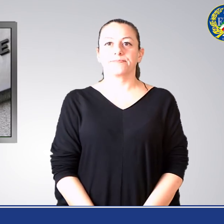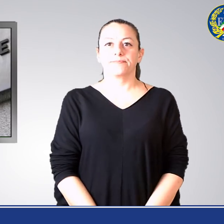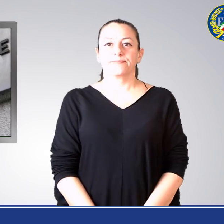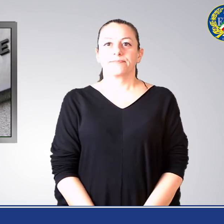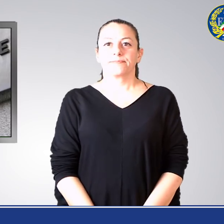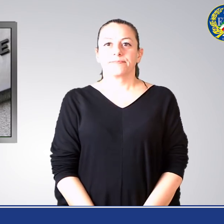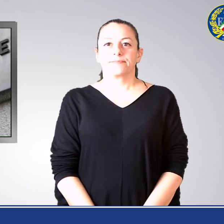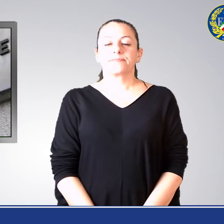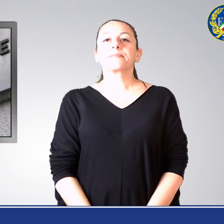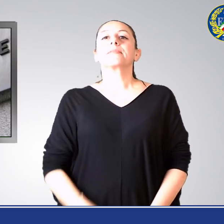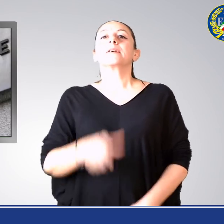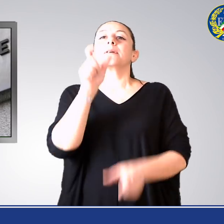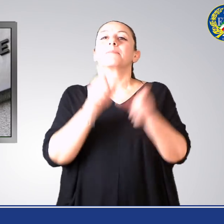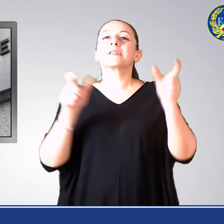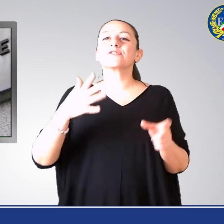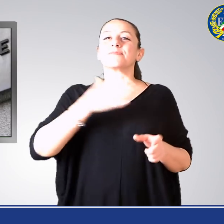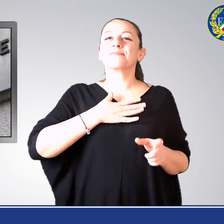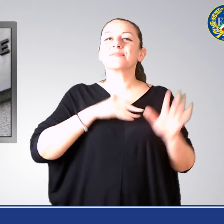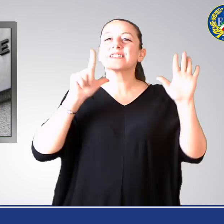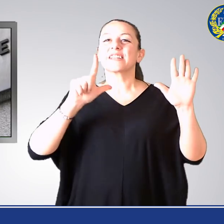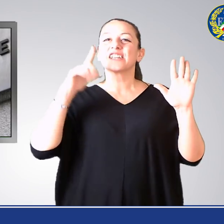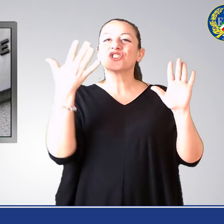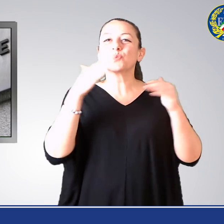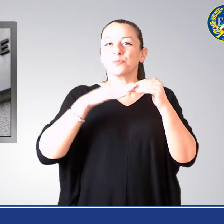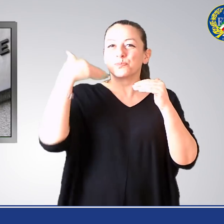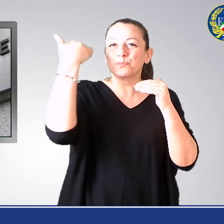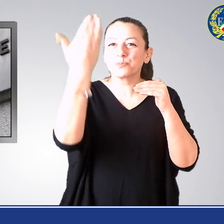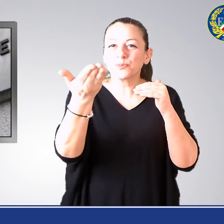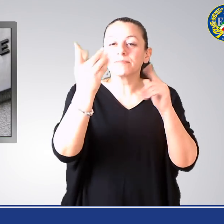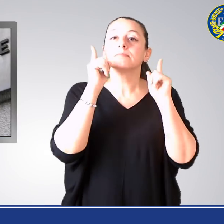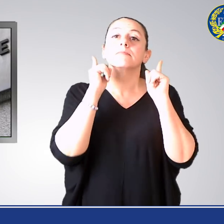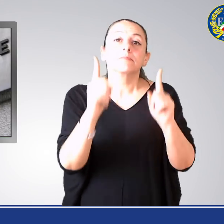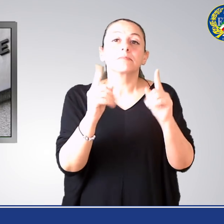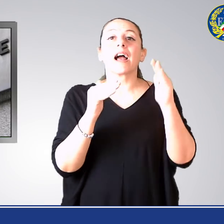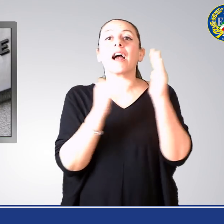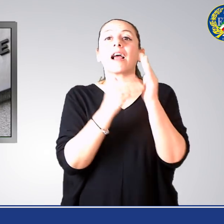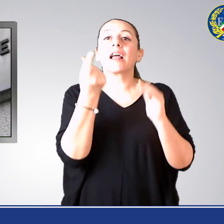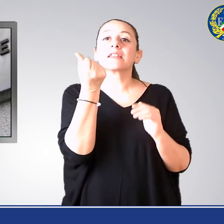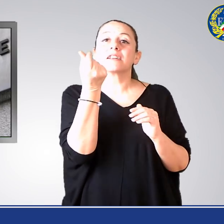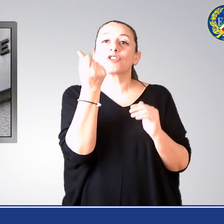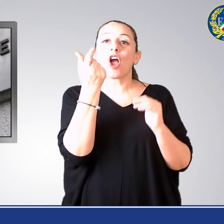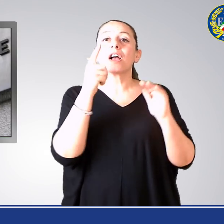Possono beneficiare dell’esenzione le persone dai 75 anni d’età,